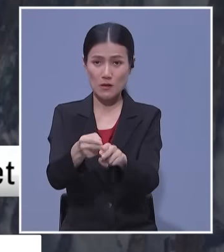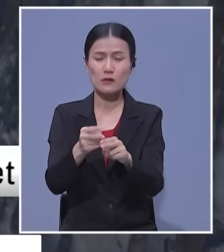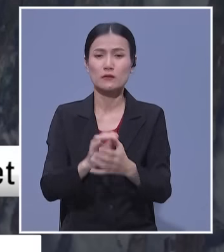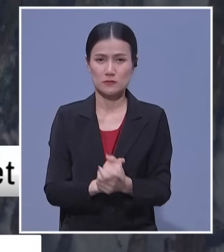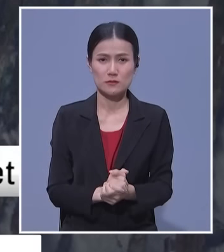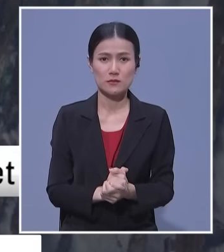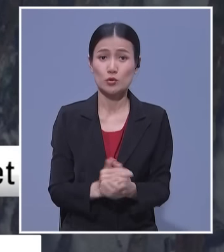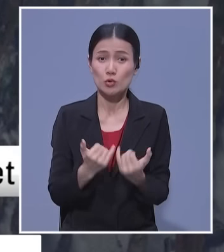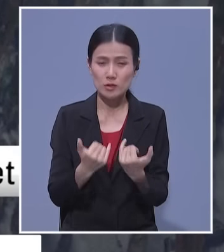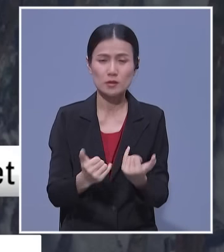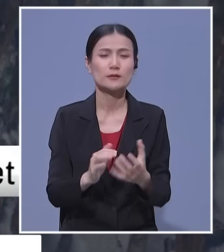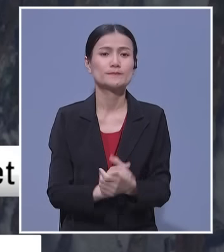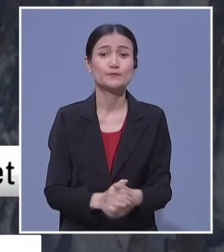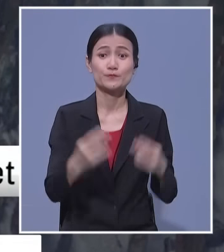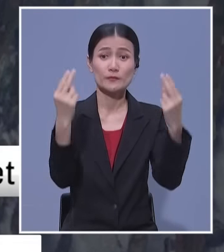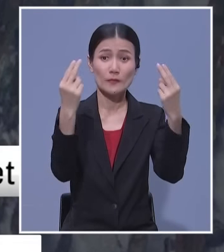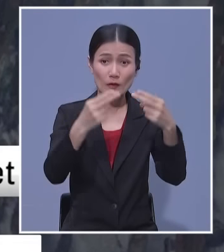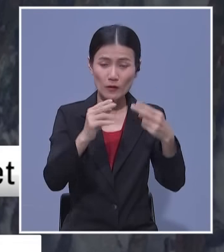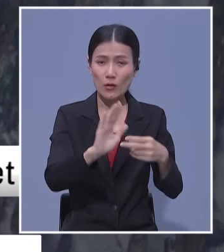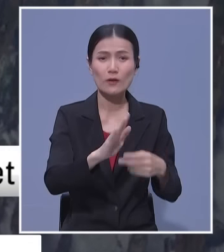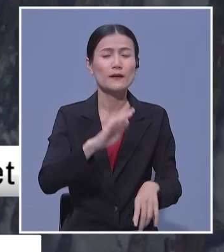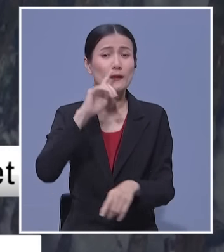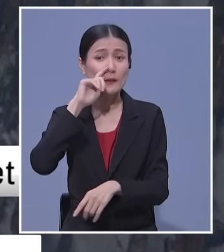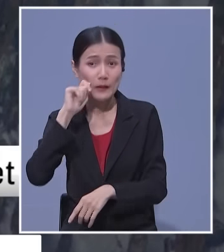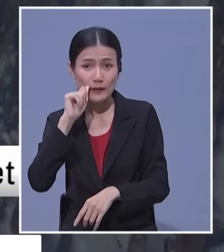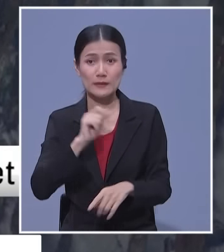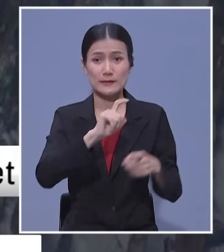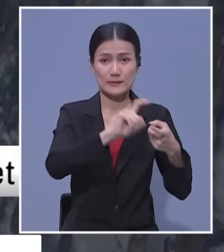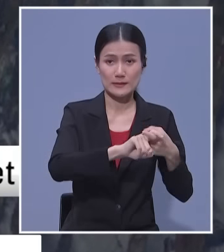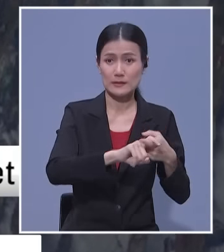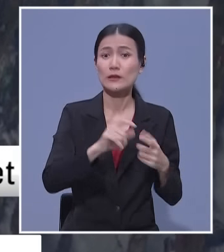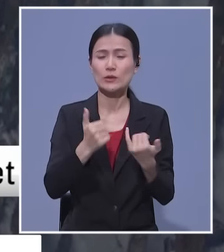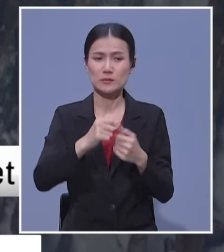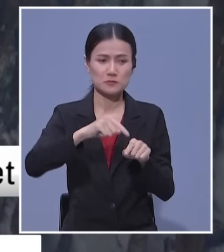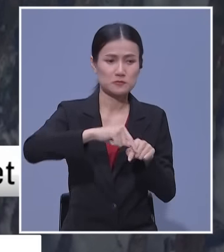ในสมรภูมิรบระหว่างรัสเซียและยูเครนเมื่อ วานนี้ Planet labs ค่ะได้เปิดเผยภาพ